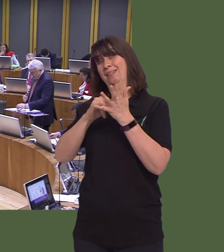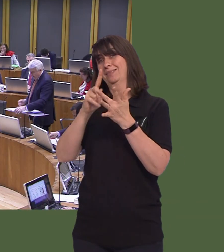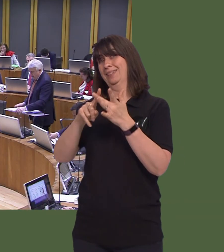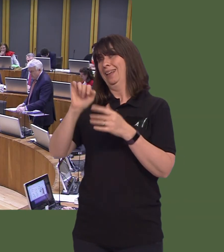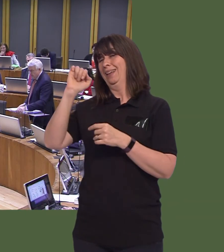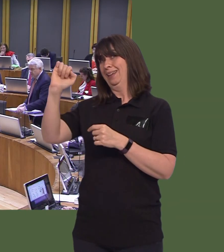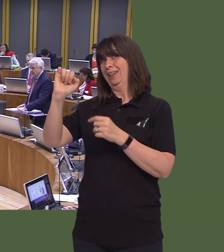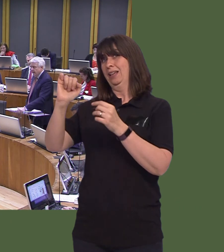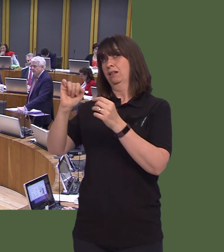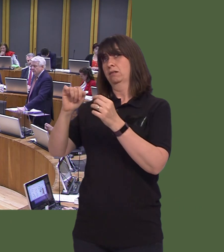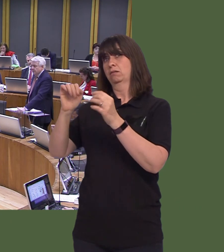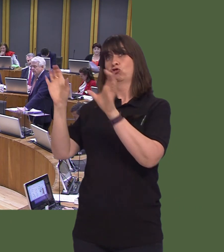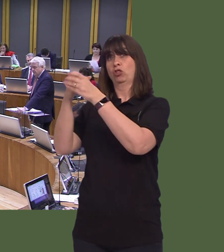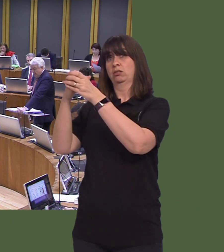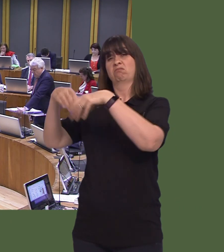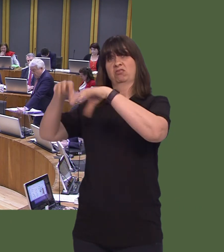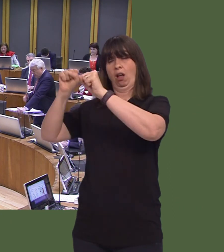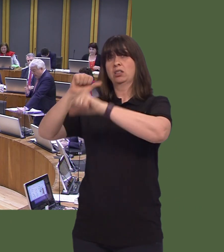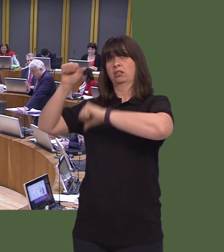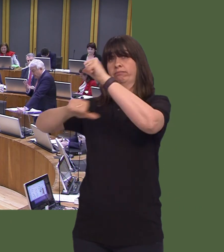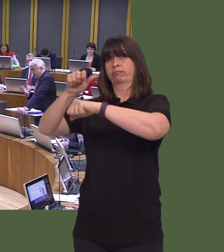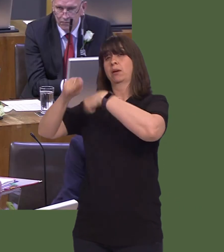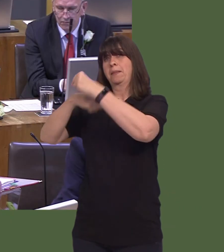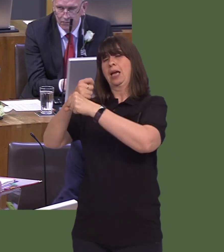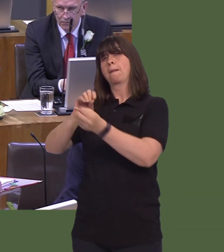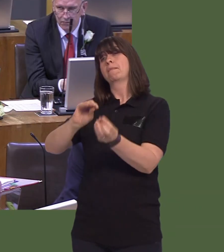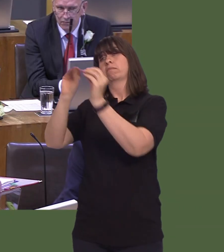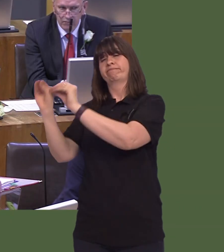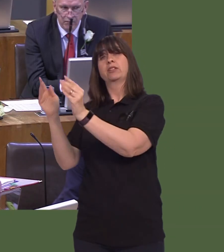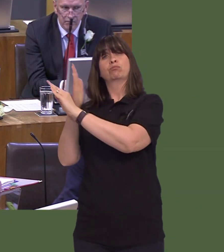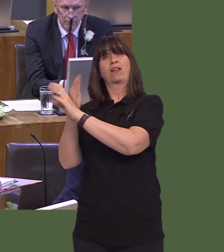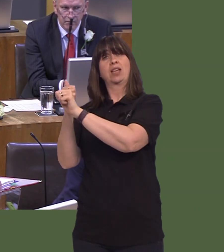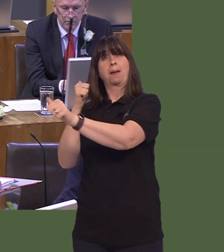Beth maen nhw'n trial ei wneud yw sicrhau bod y gwasanaeth gorau ar gael i'w cleifion